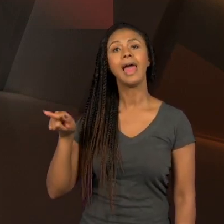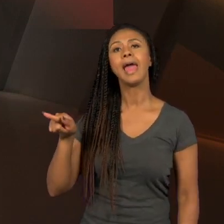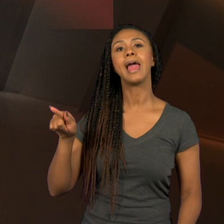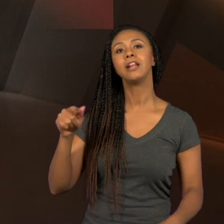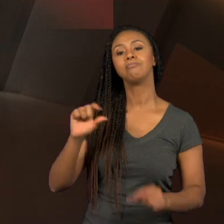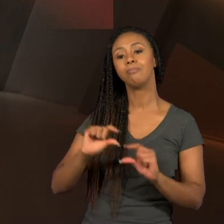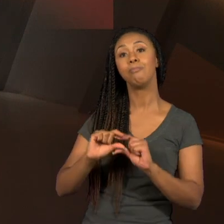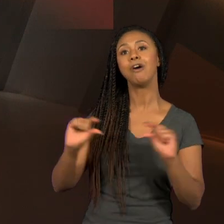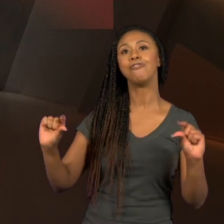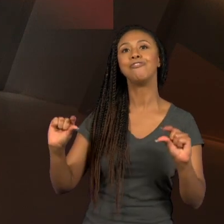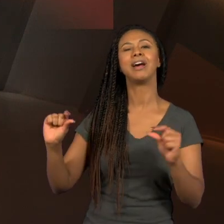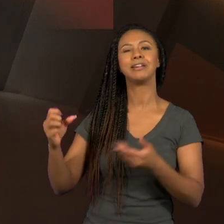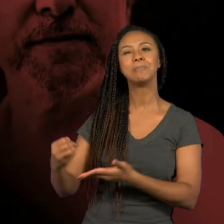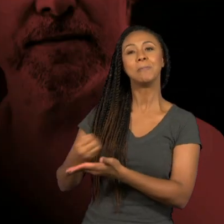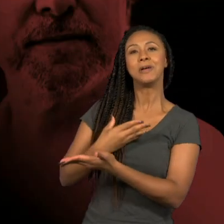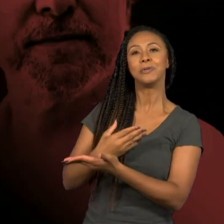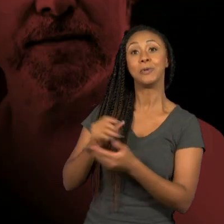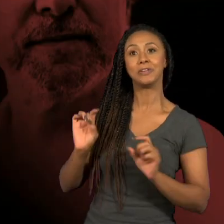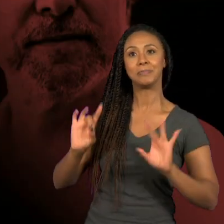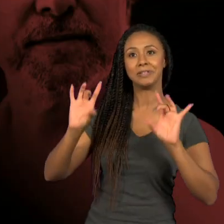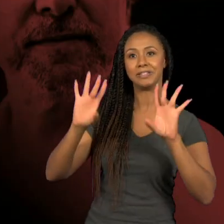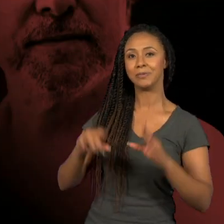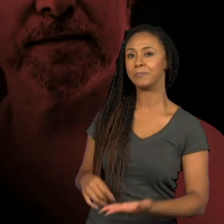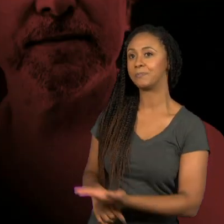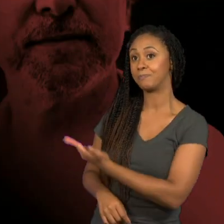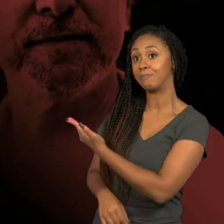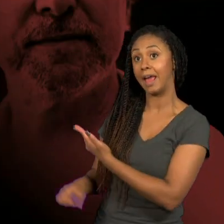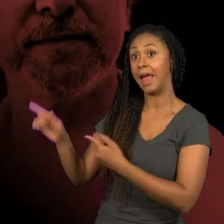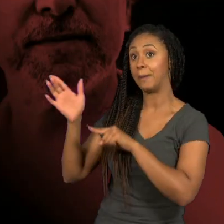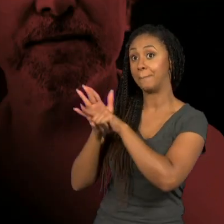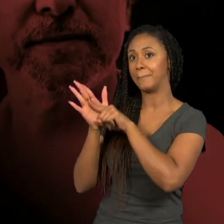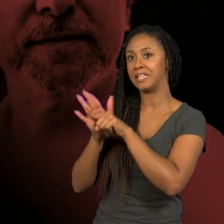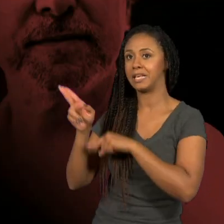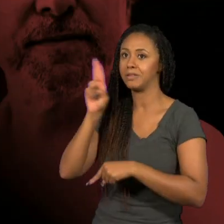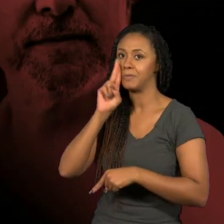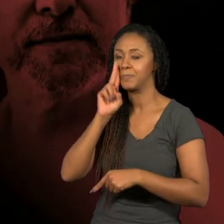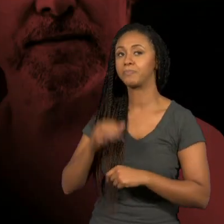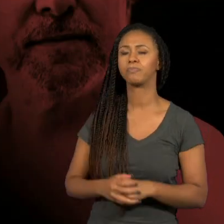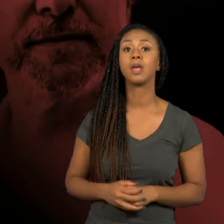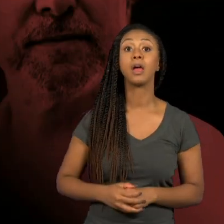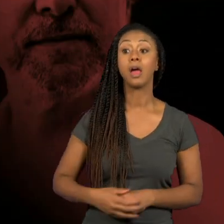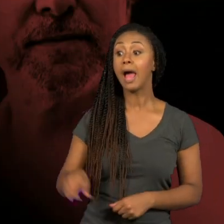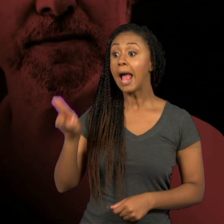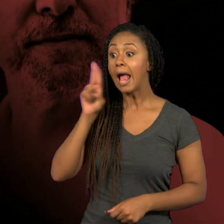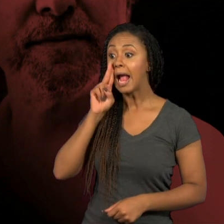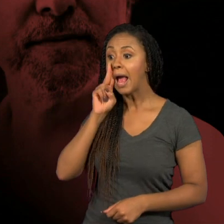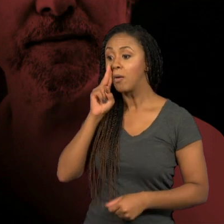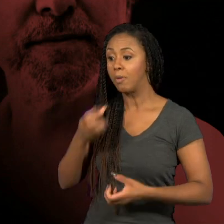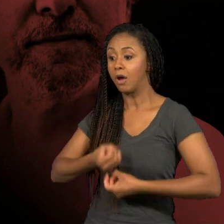PRA GENTE. VEJAM, É UMA FRASE EM QUE ELE DIZ "A POESIA DE CABRAL NUNCA DESISTIU DE SER